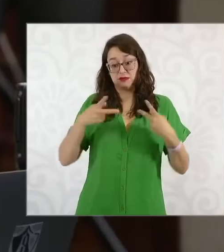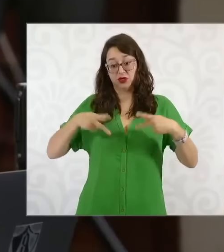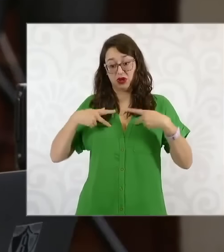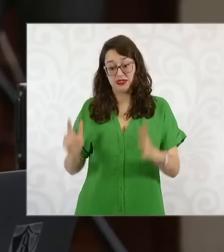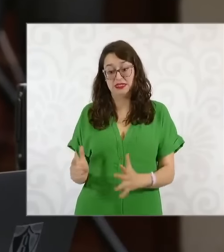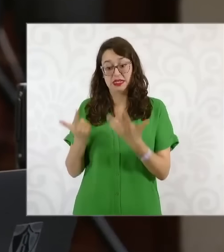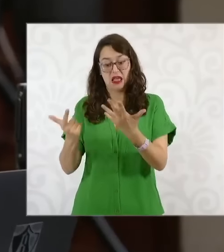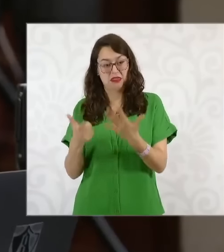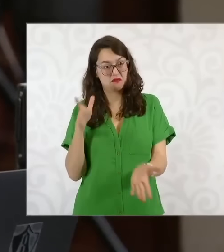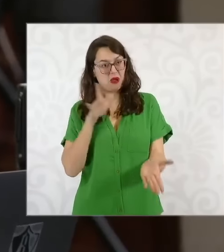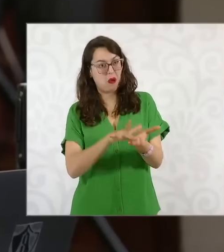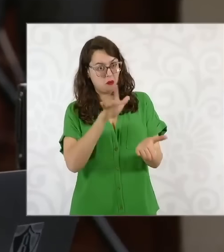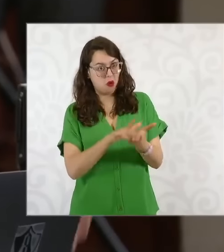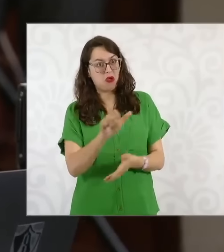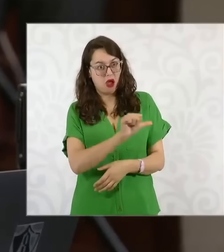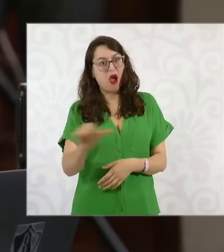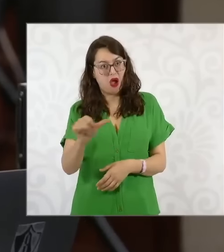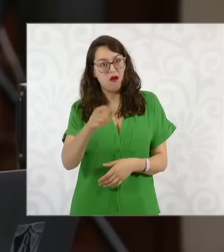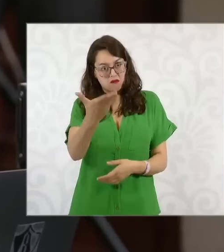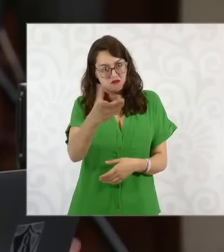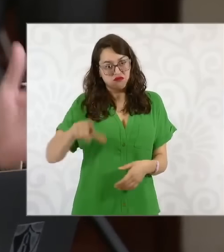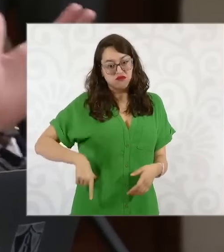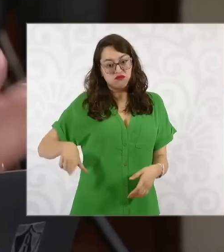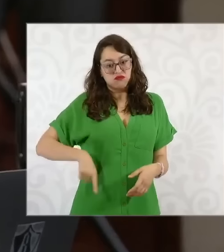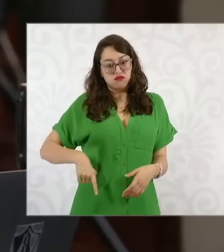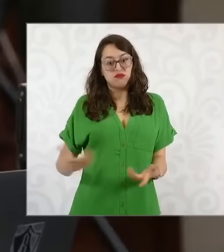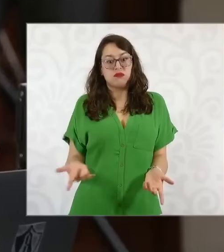¿qué responder a esto y en qué contexto se da, presidenta, después de momentos complejos